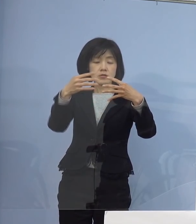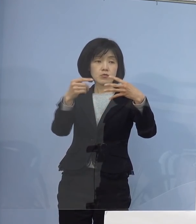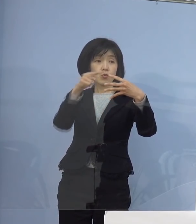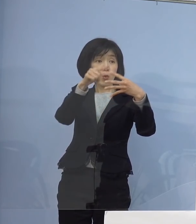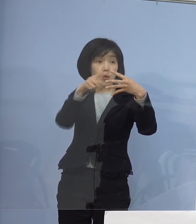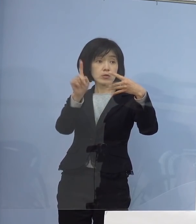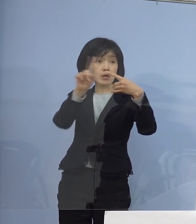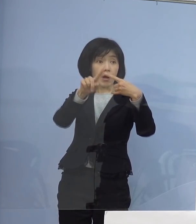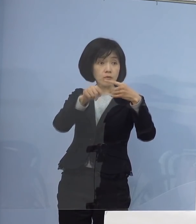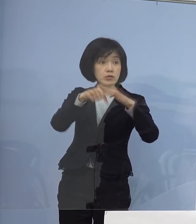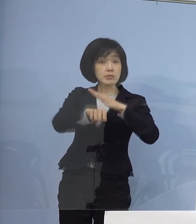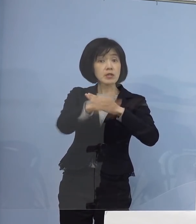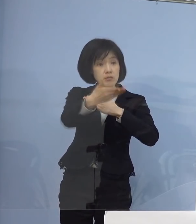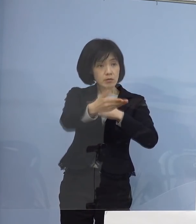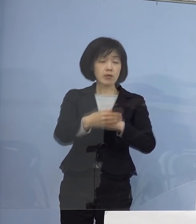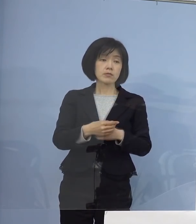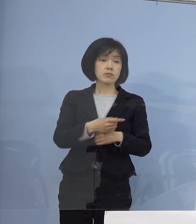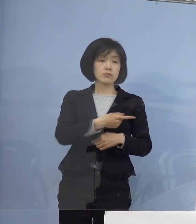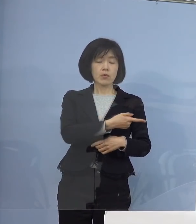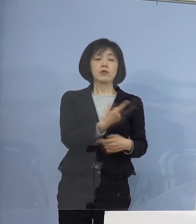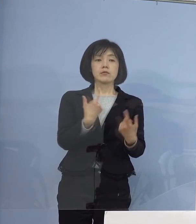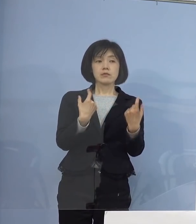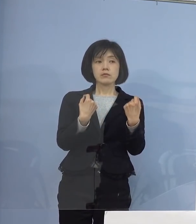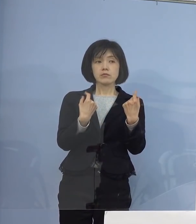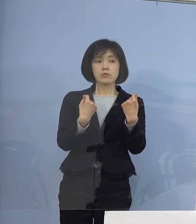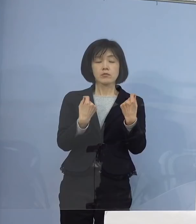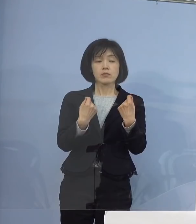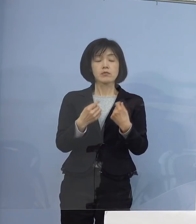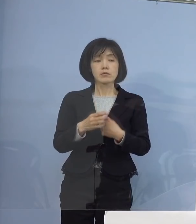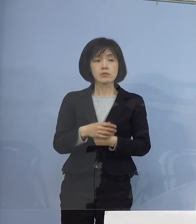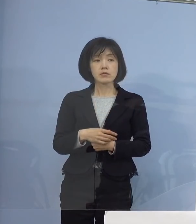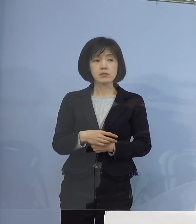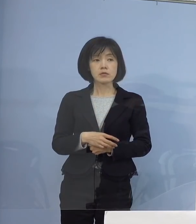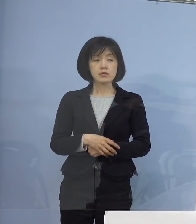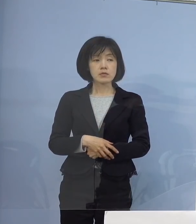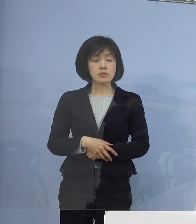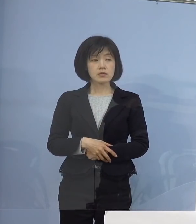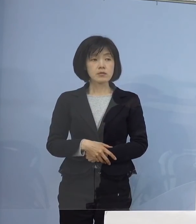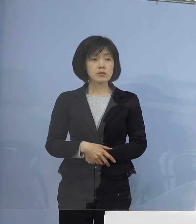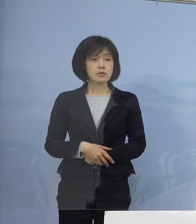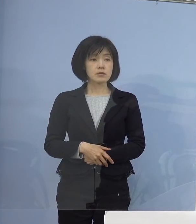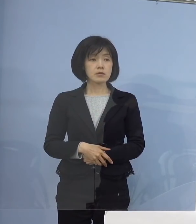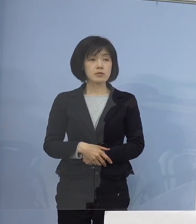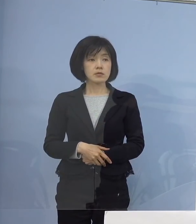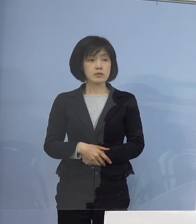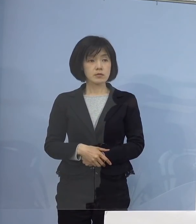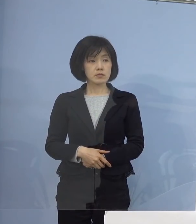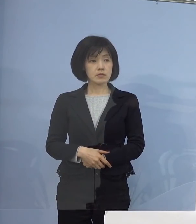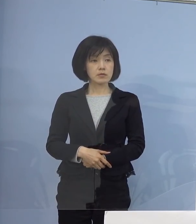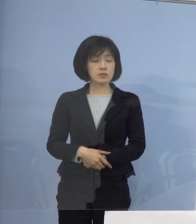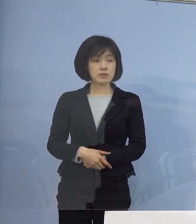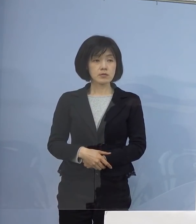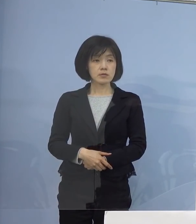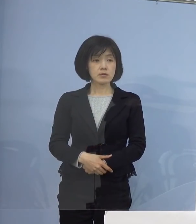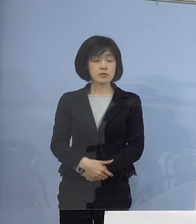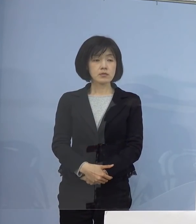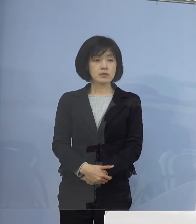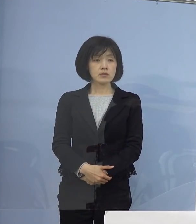（保健福祉部長） そうですね、外形的にはそういうことになります